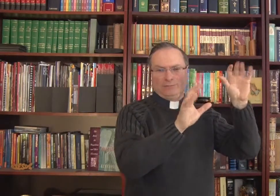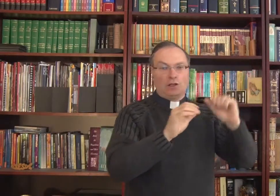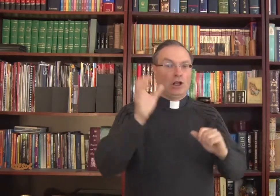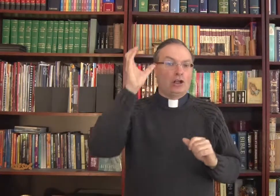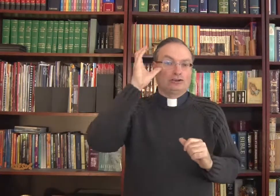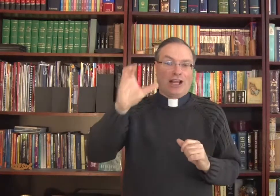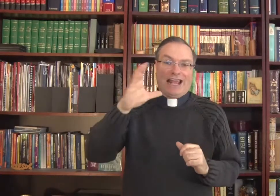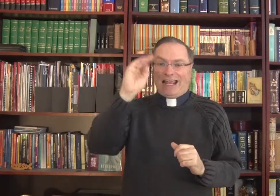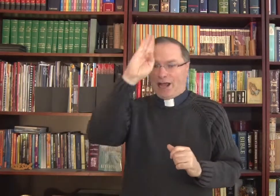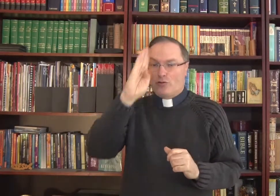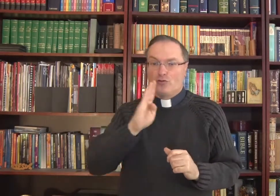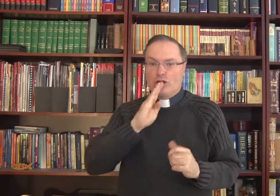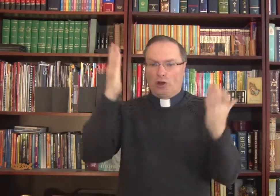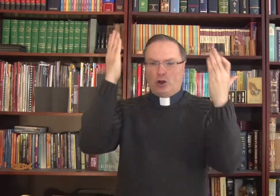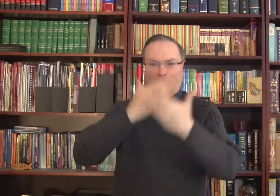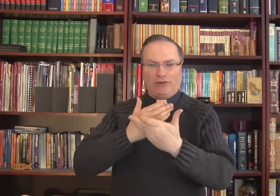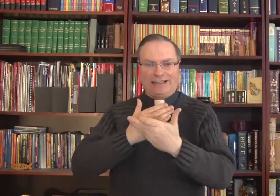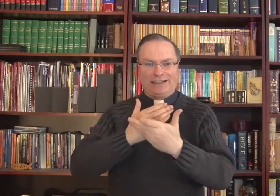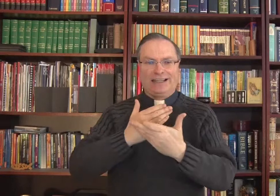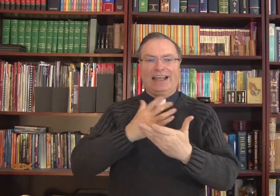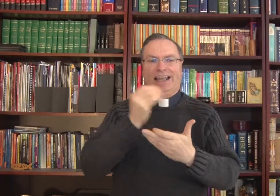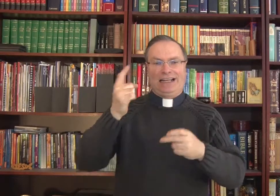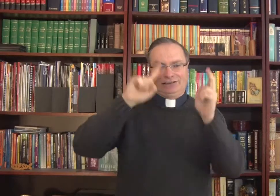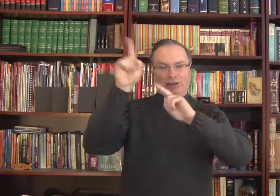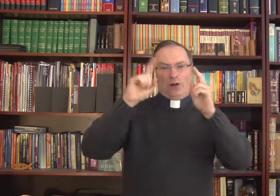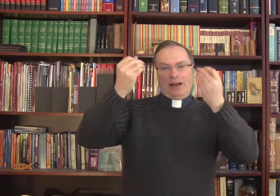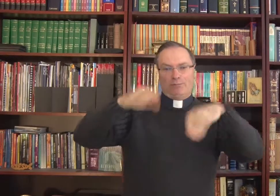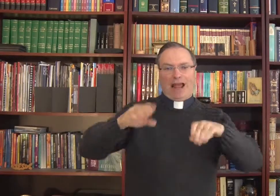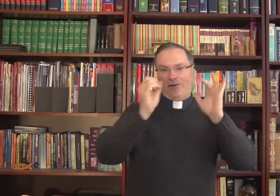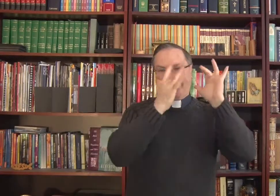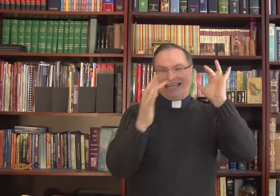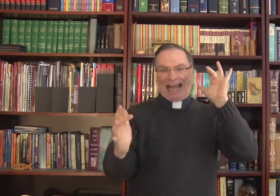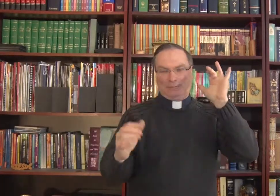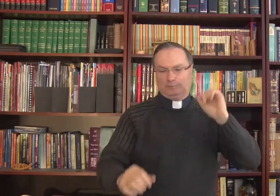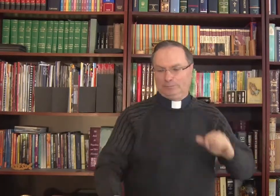le soleil et la lune s'obscurcissent et les étoiles perdent leur éclat.»